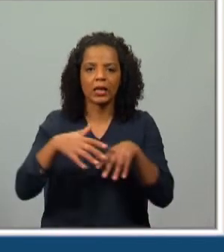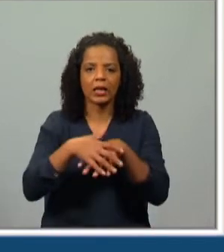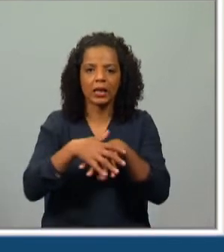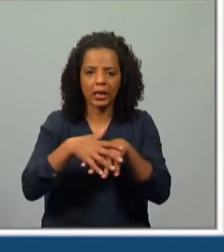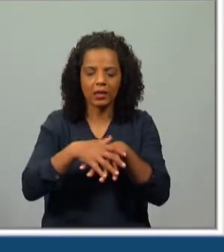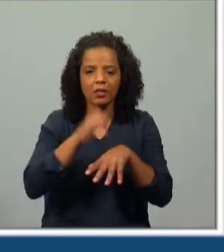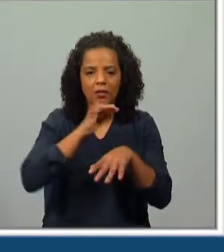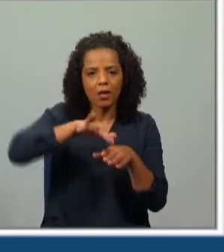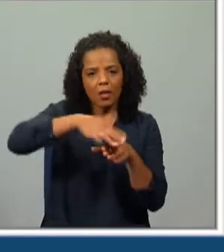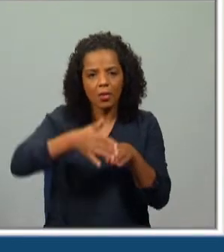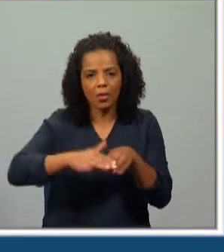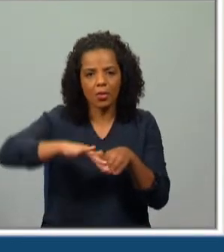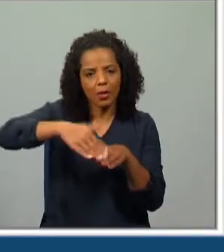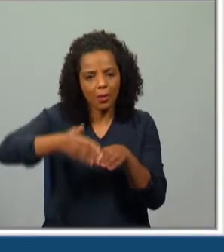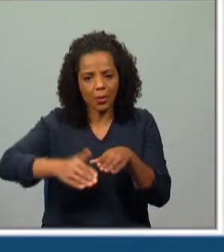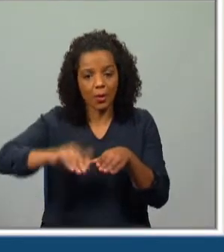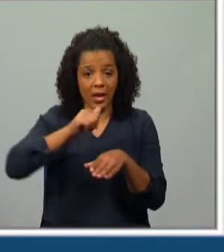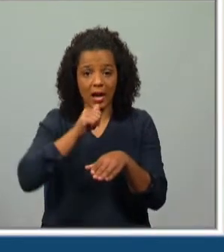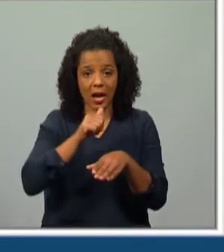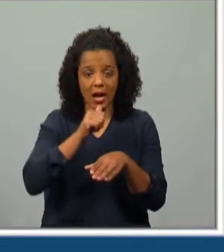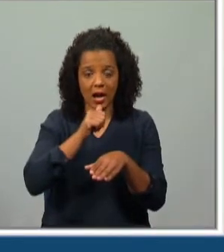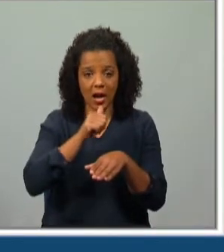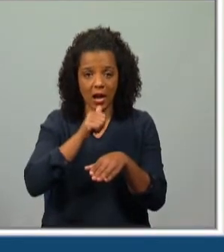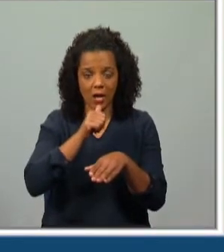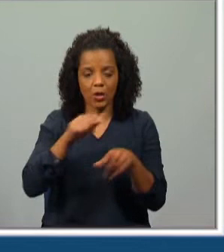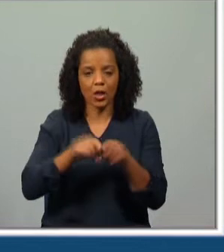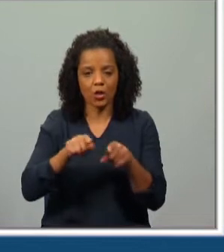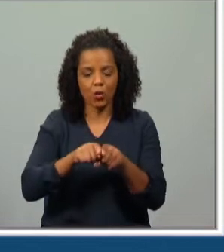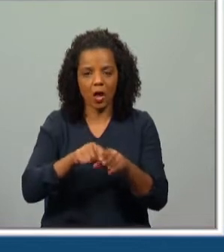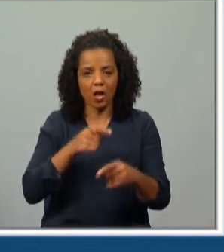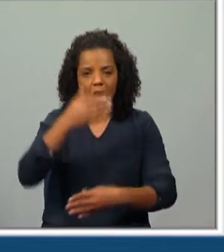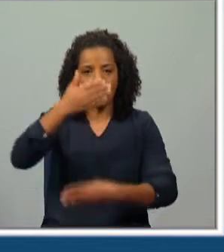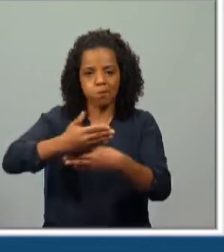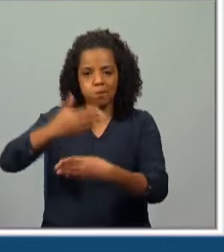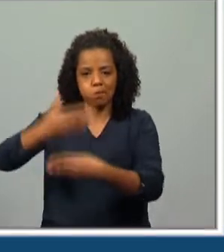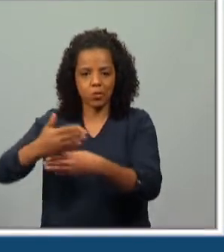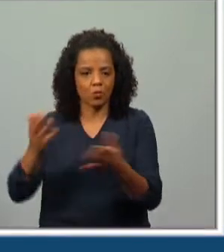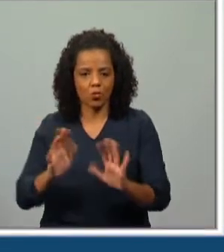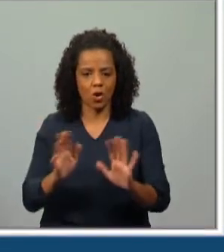na superfície da água como podemos ver aqui sem o uso de Barreiras de contenção 如我們所見，在水面上這裡沒有使用收容屏障